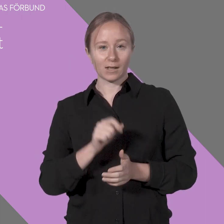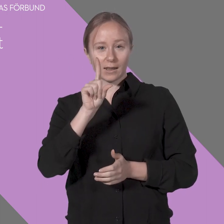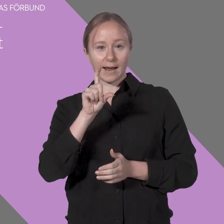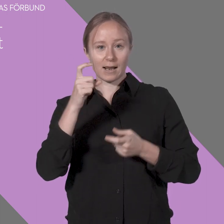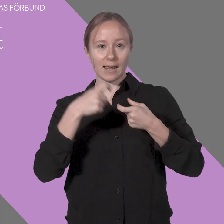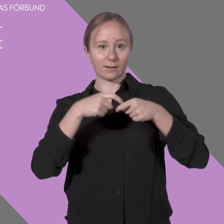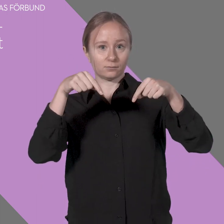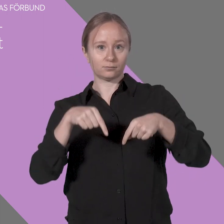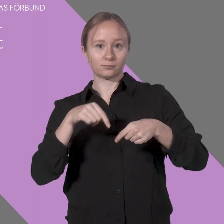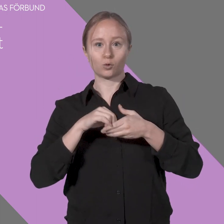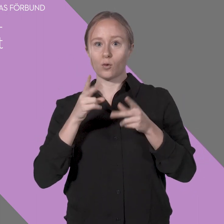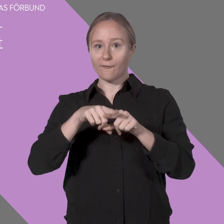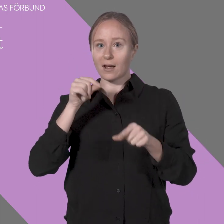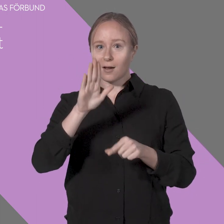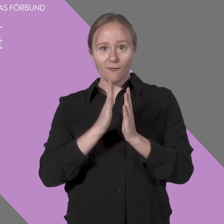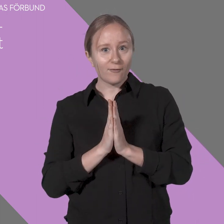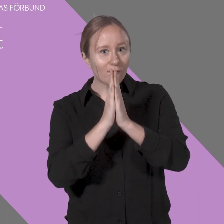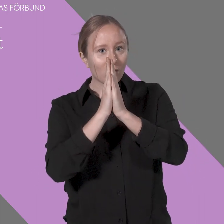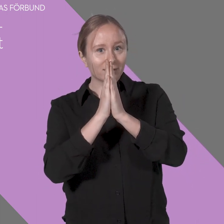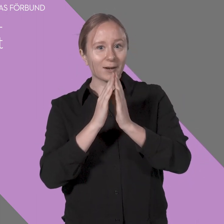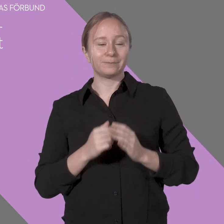Klicka på länken nedan och välj din favorit!